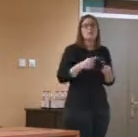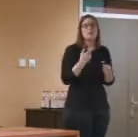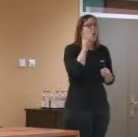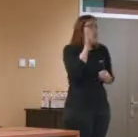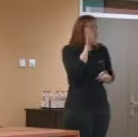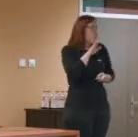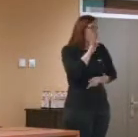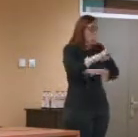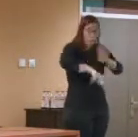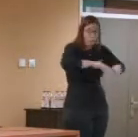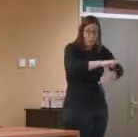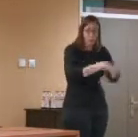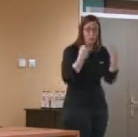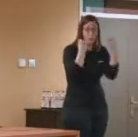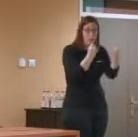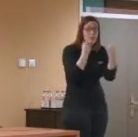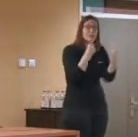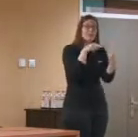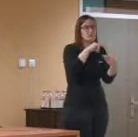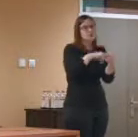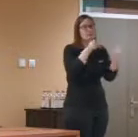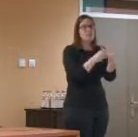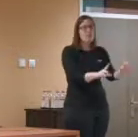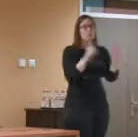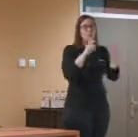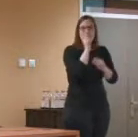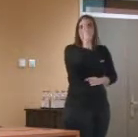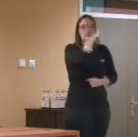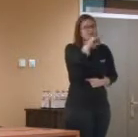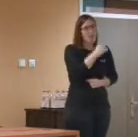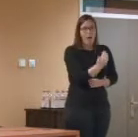este sistema patrocinado por las Cajas de Ahorro, etc. Y después